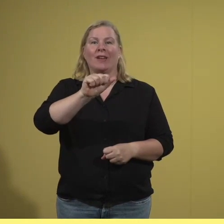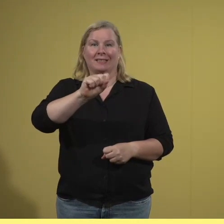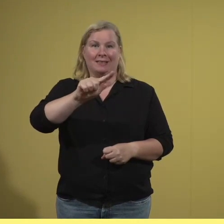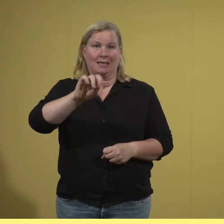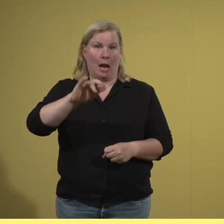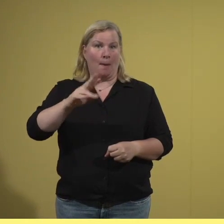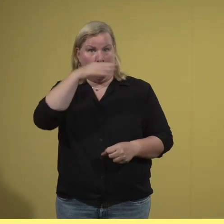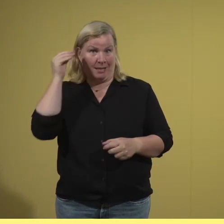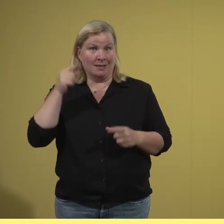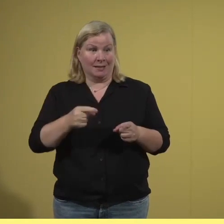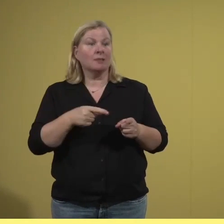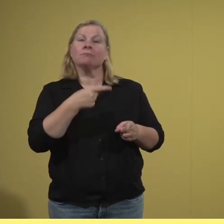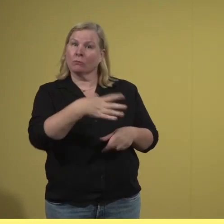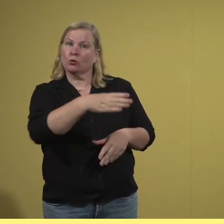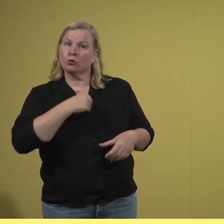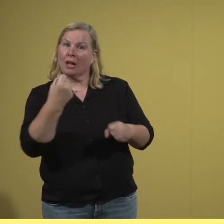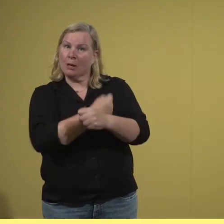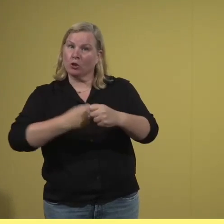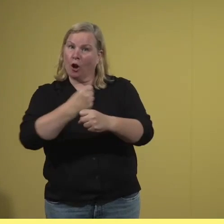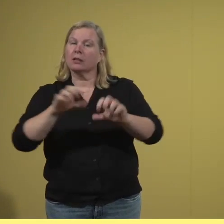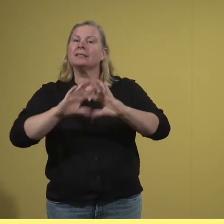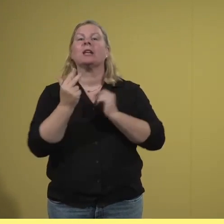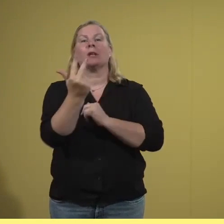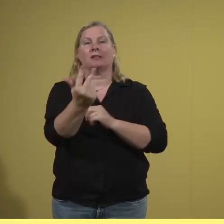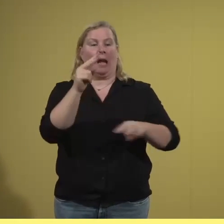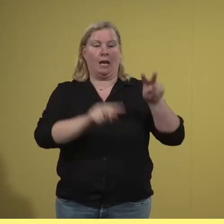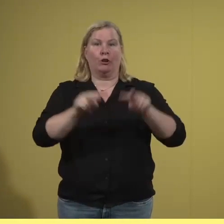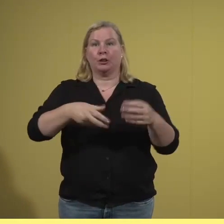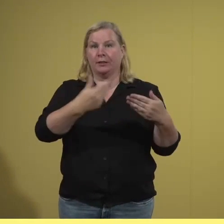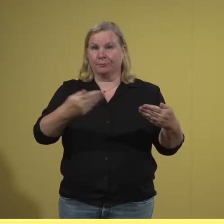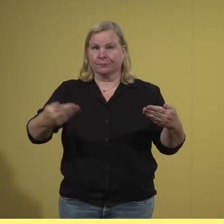Er wird gemeinsam mit Ihnen kochen. Wir haben drei verschiedene Dinge vorbereitet.